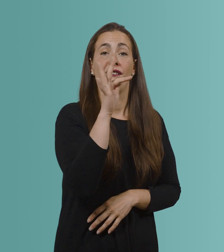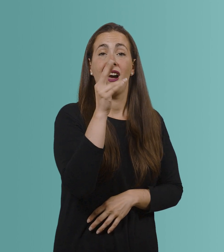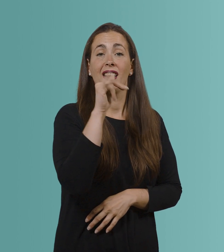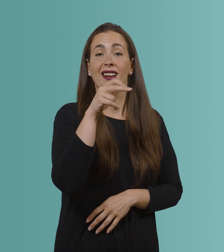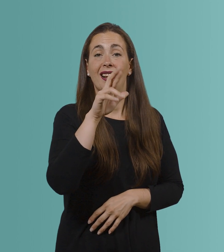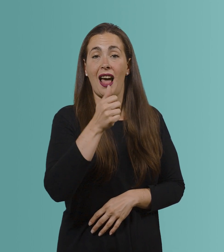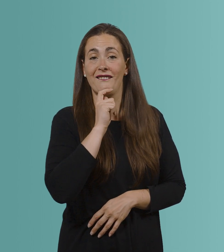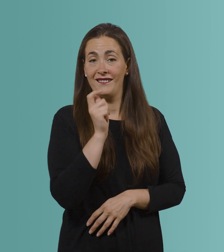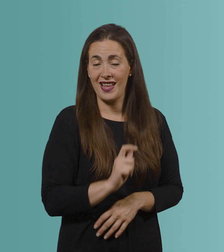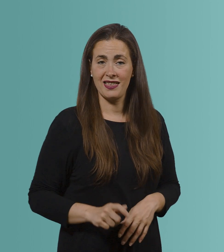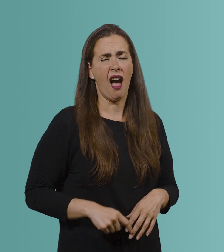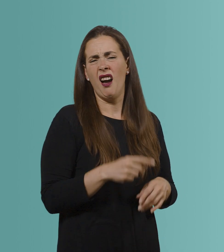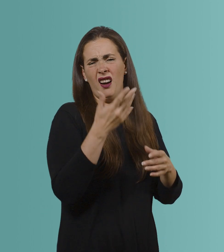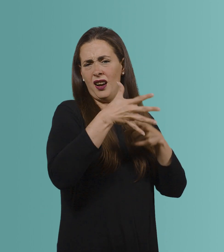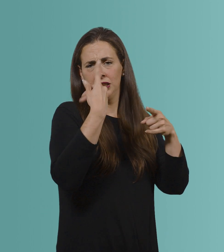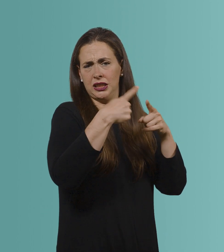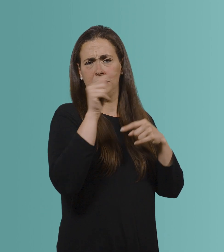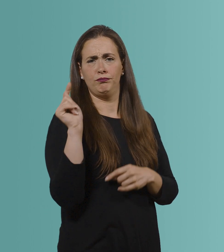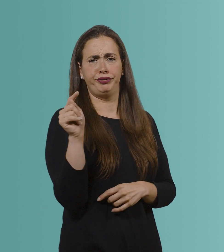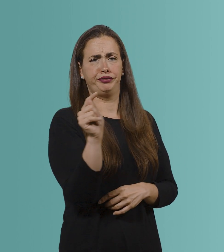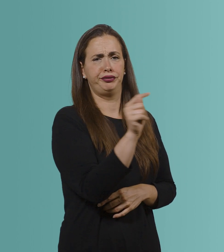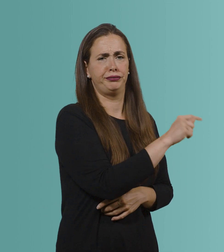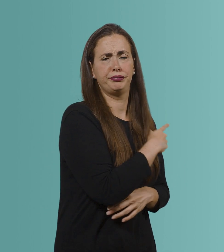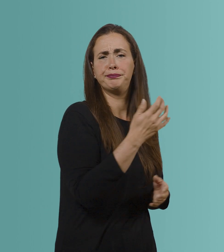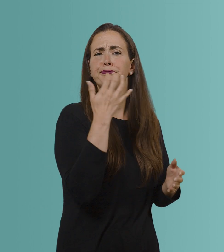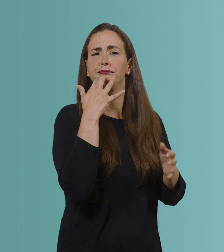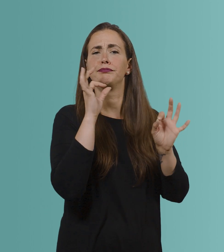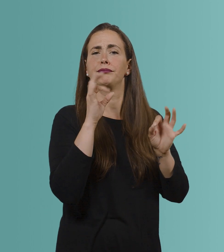o la Farinera Vella, a més d’altres instal·lacions d’interès,